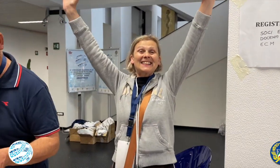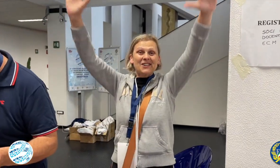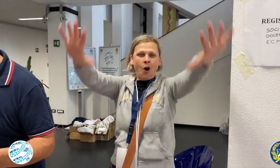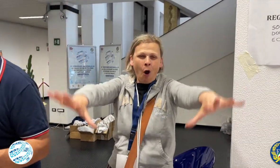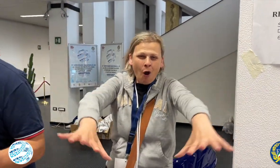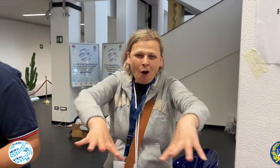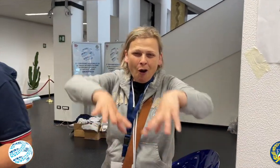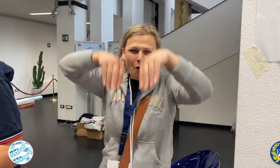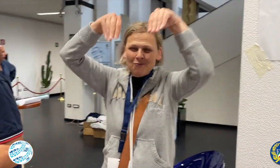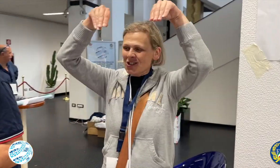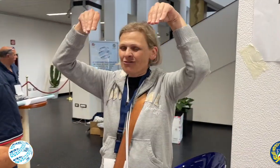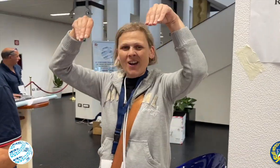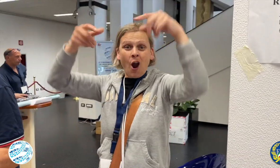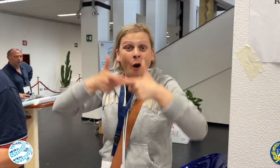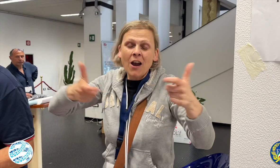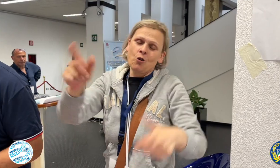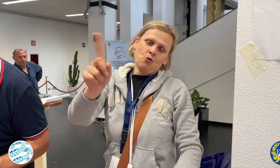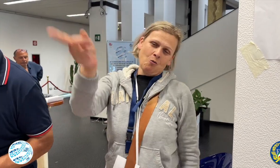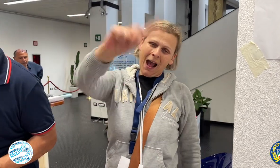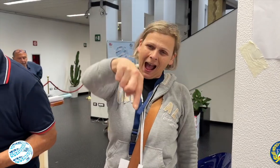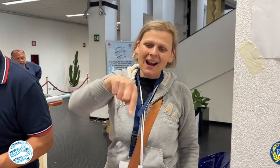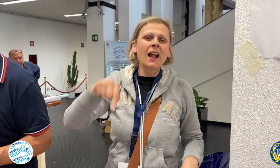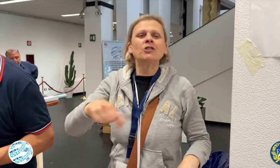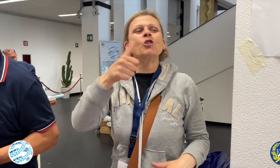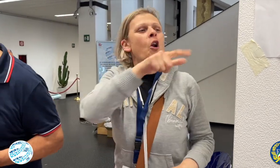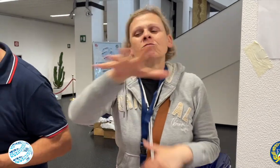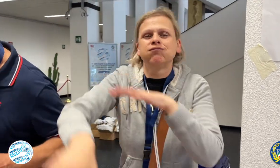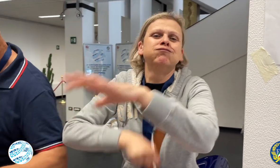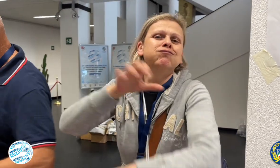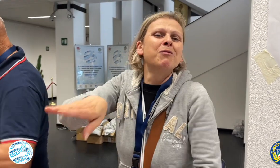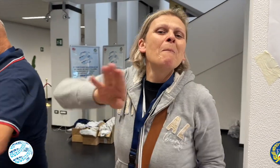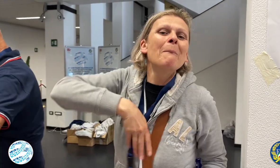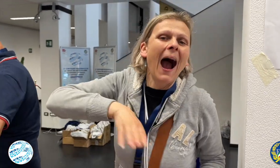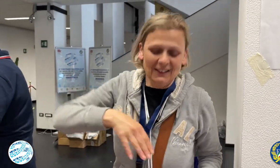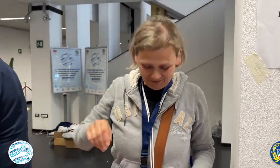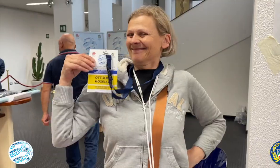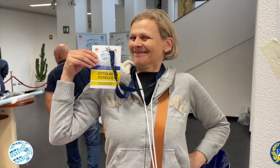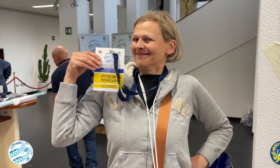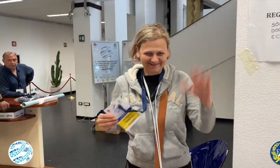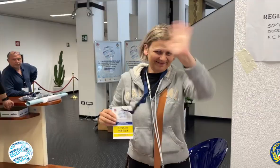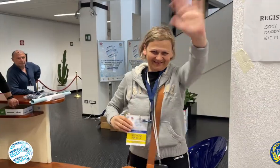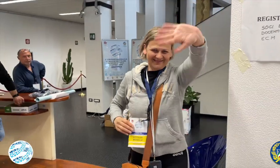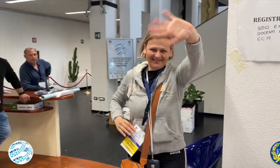Finalmente sta per iniziare la registrazione dei partecipanti al 5º Convegno Nazionale LIS che si svolgerà a partire da domani.